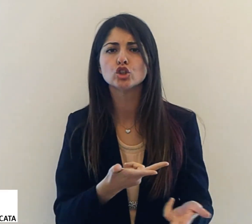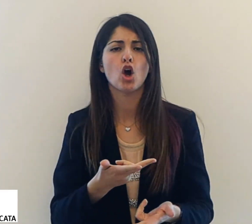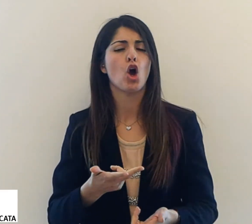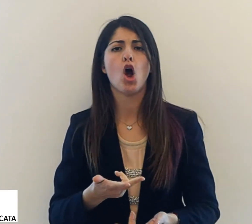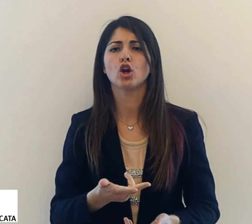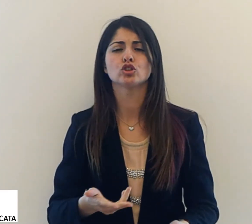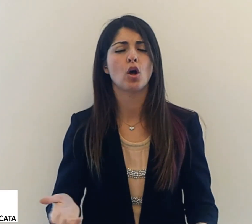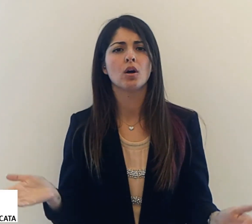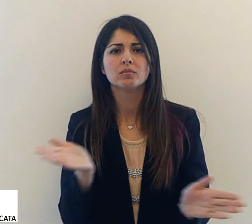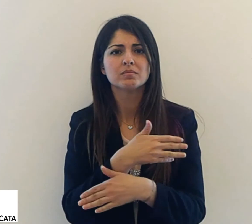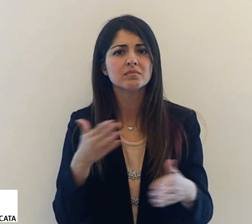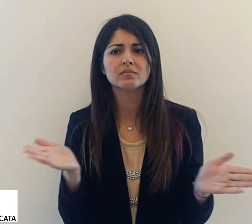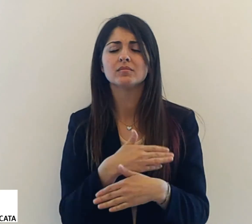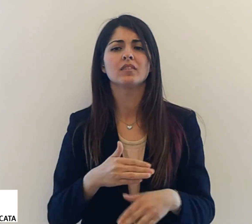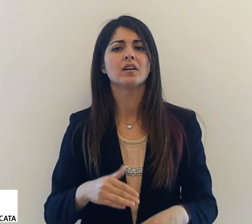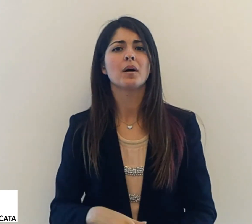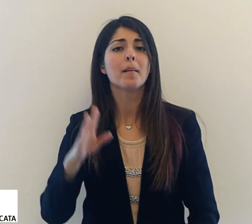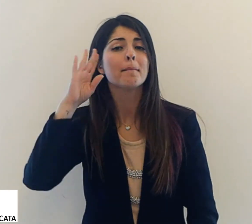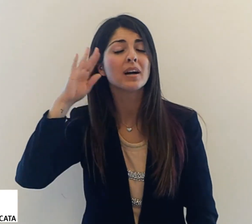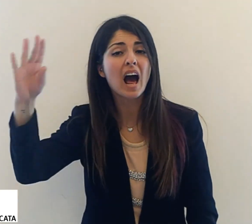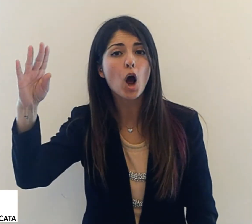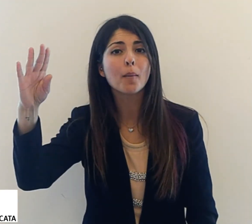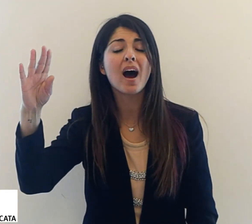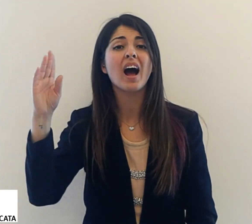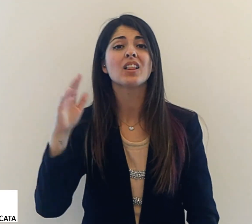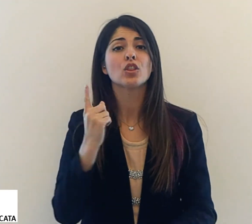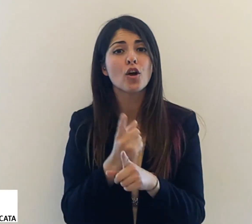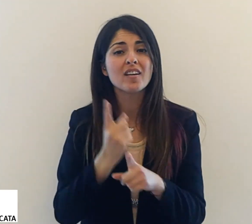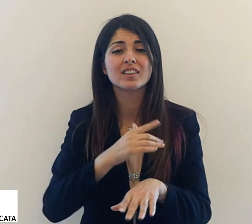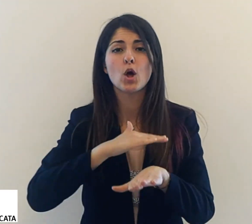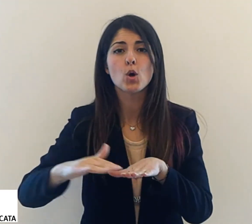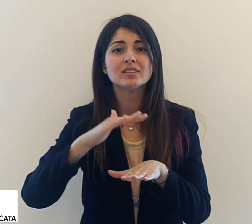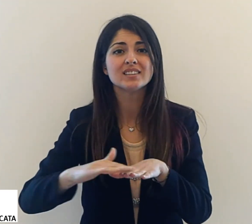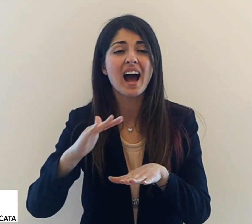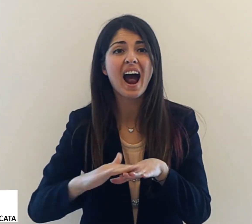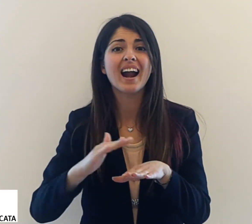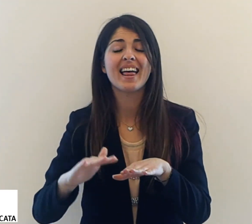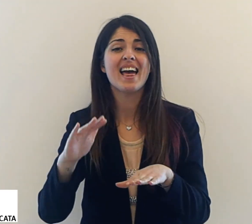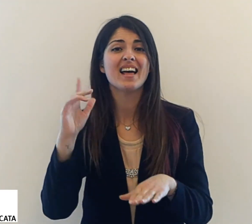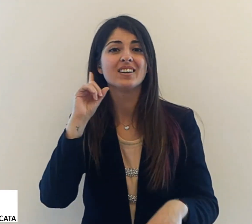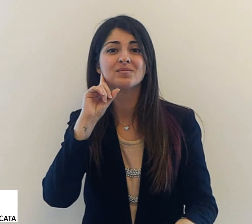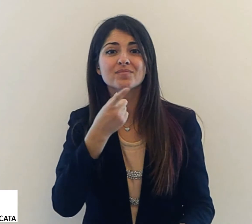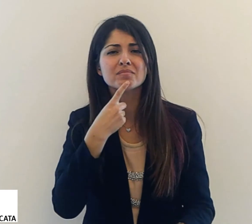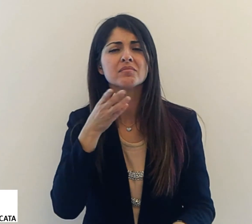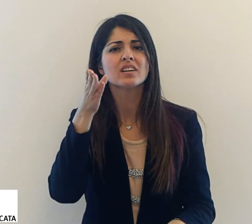nei pronto soccorso. Mi raccomando, usiamo questo servizio